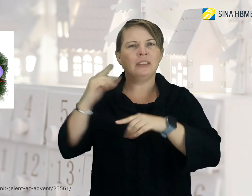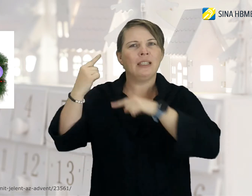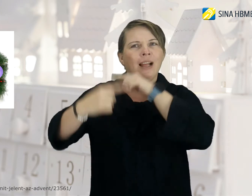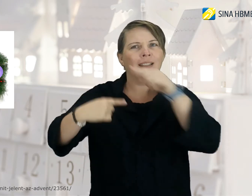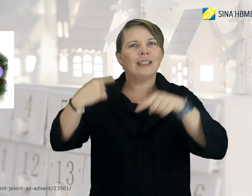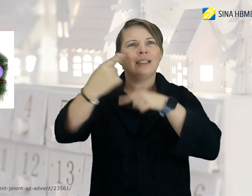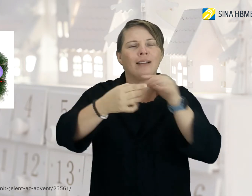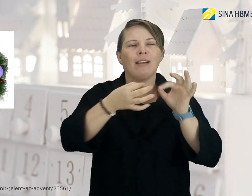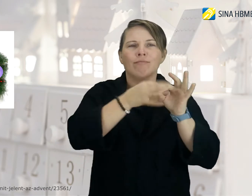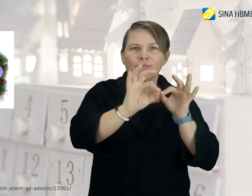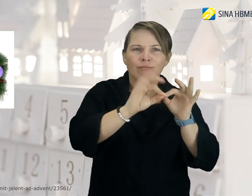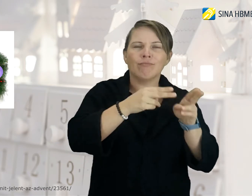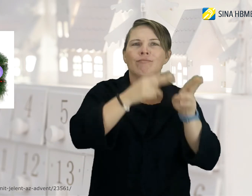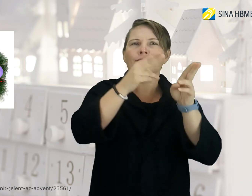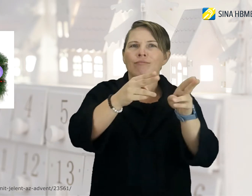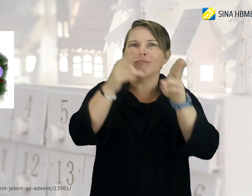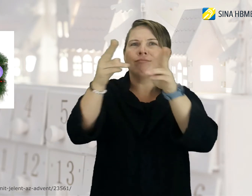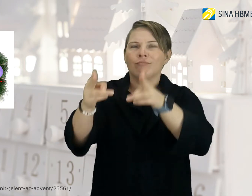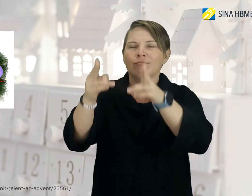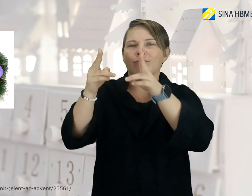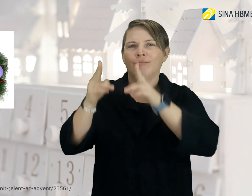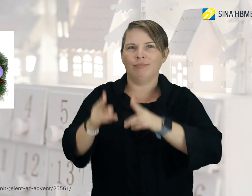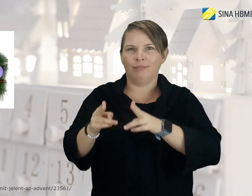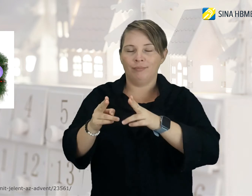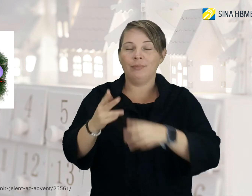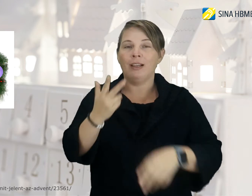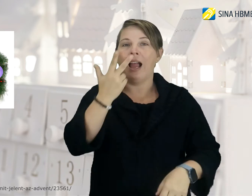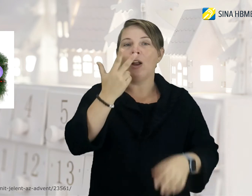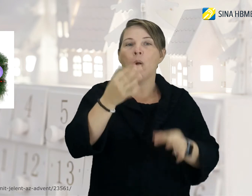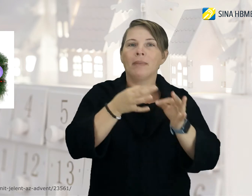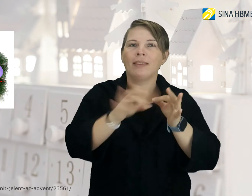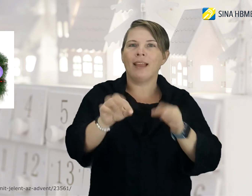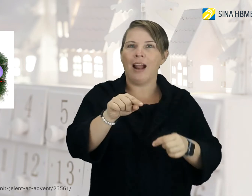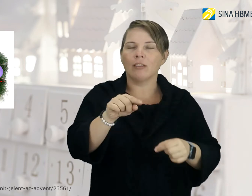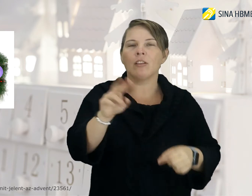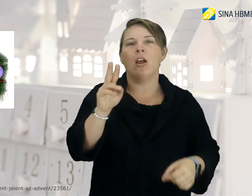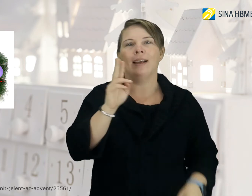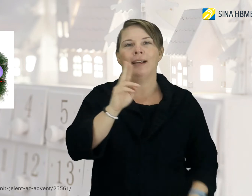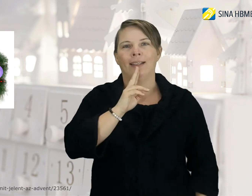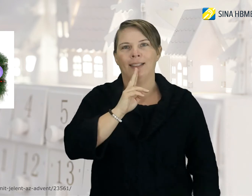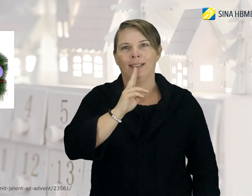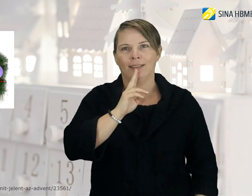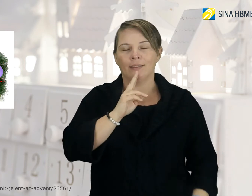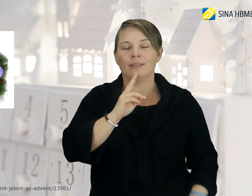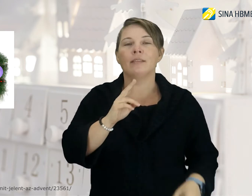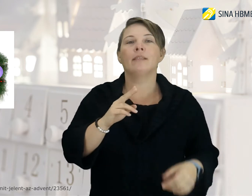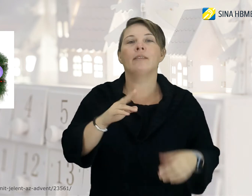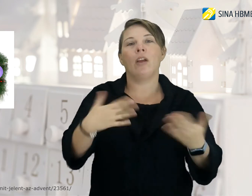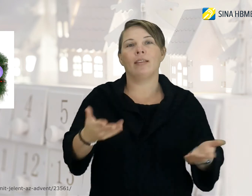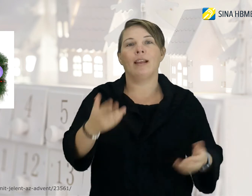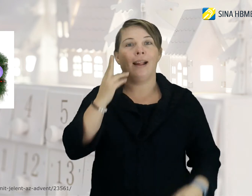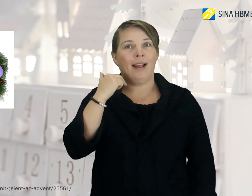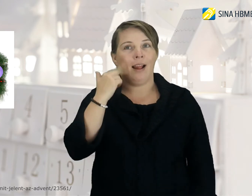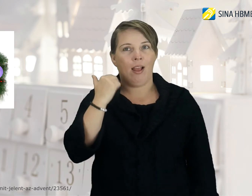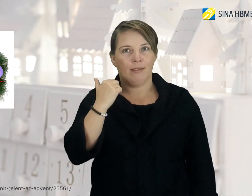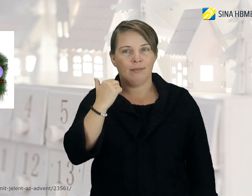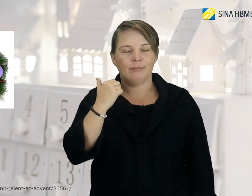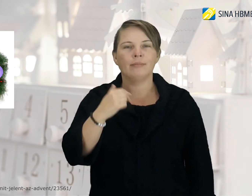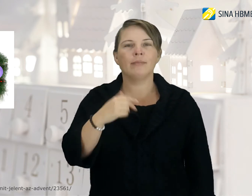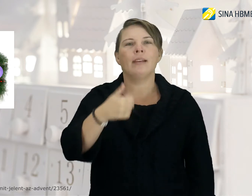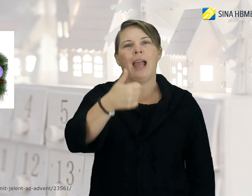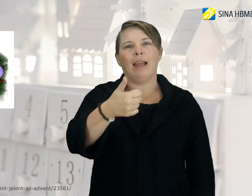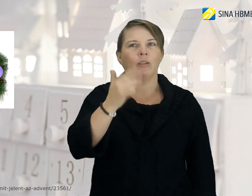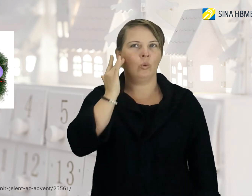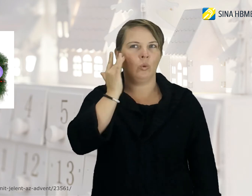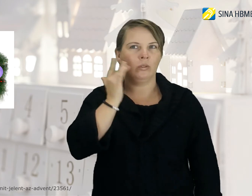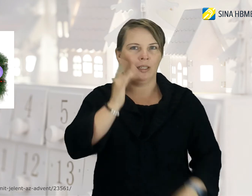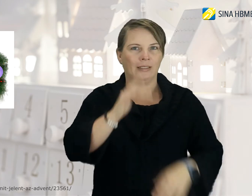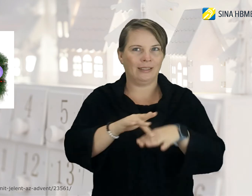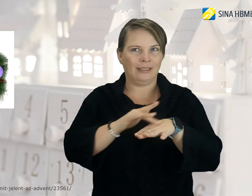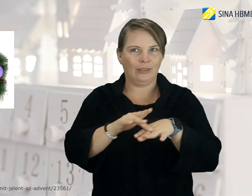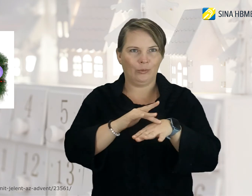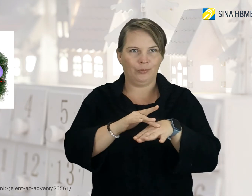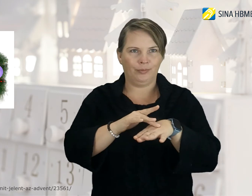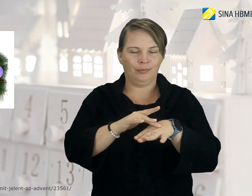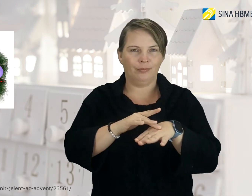Minden héten egy gyertyával többet gyújtunk meg rajta. Három gyertya kék, vagy lila színű, egy pedig rózsaszínű.